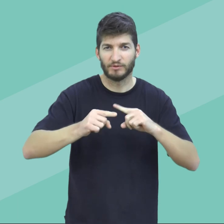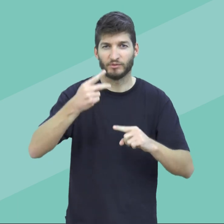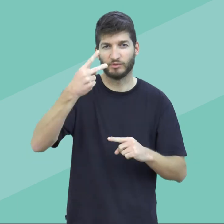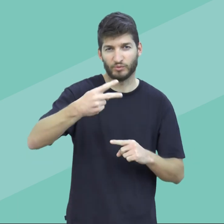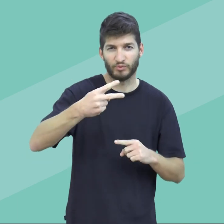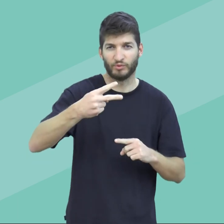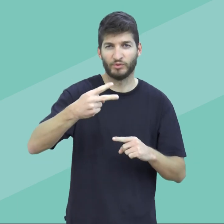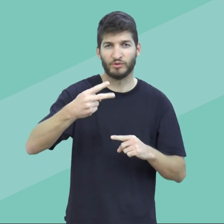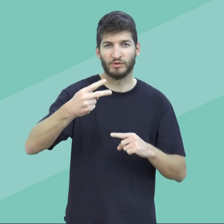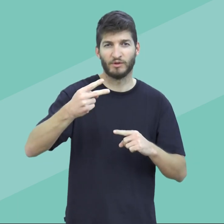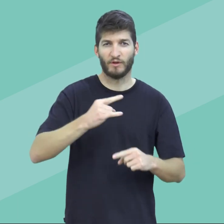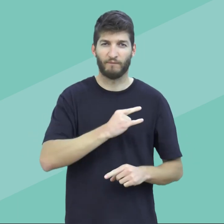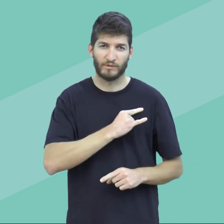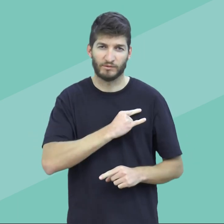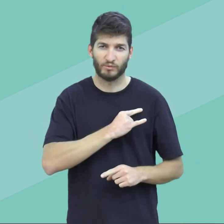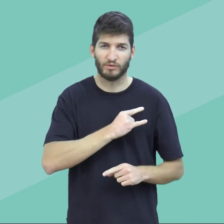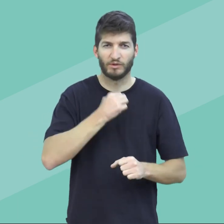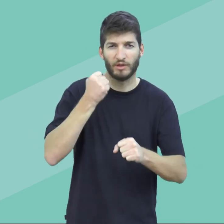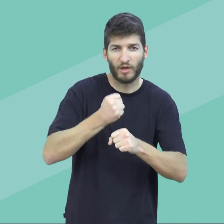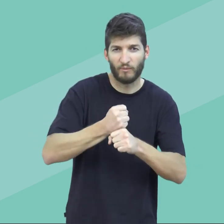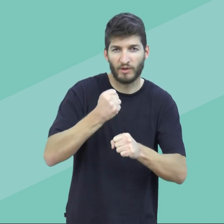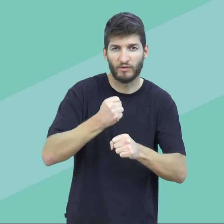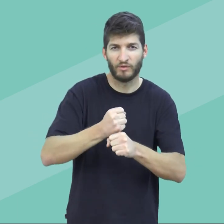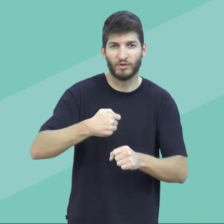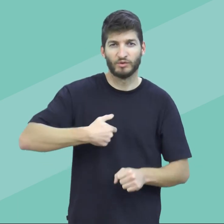de la Facultad de Trabajo Social de la UNER.